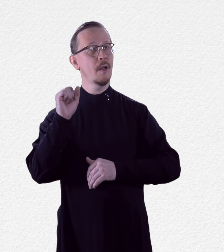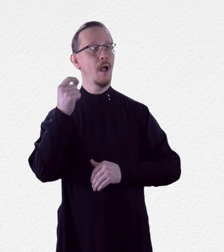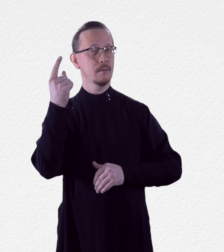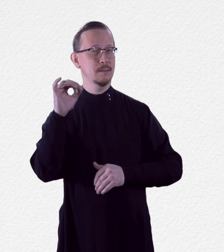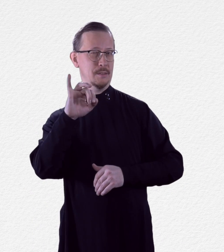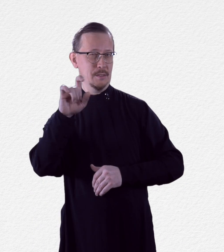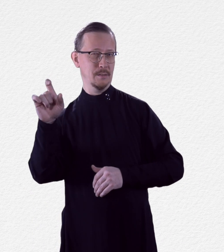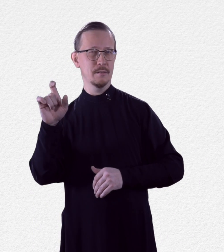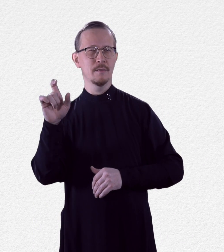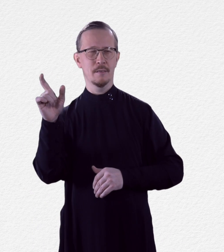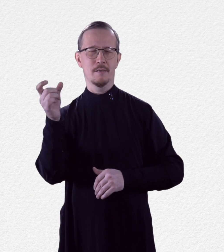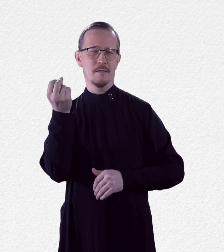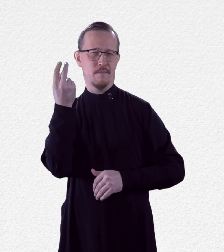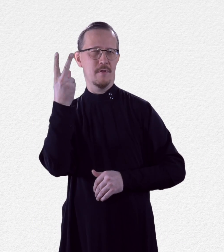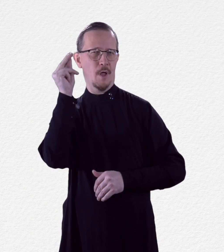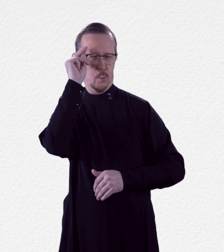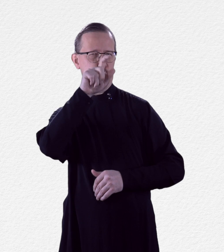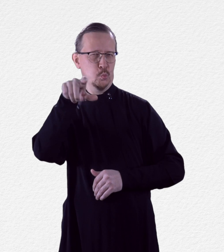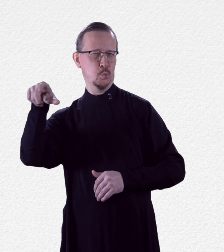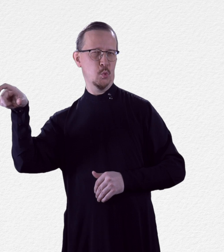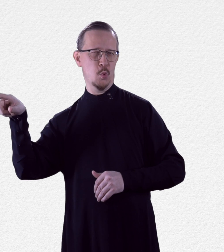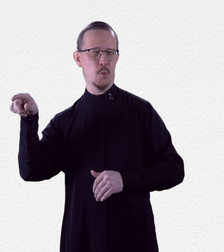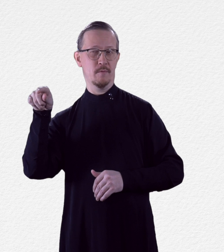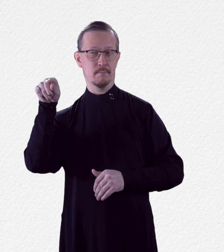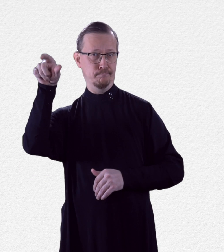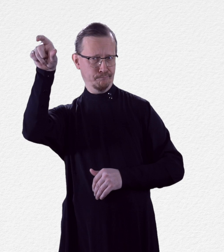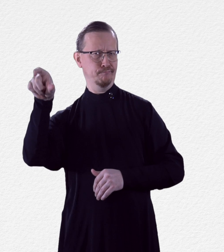И вот один из двенадцати учеников,